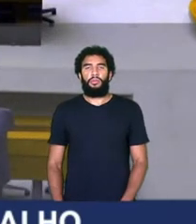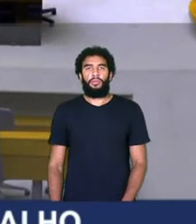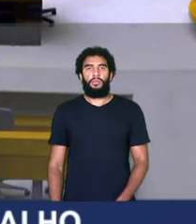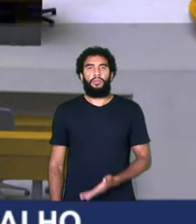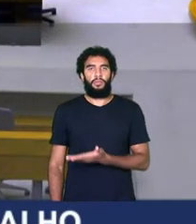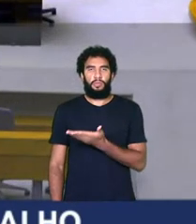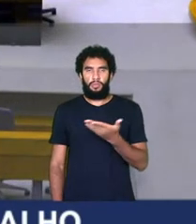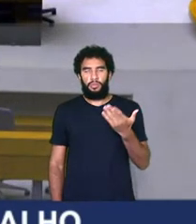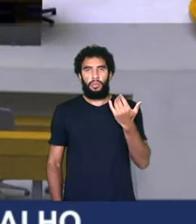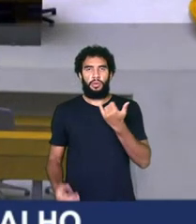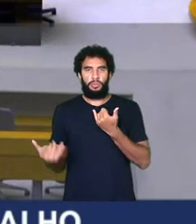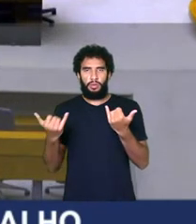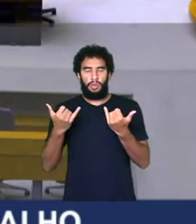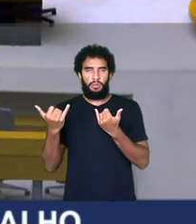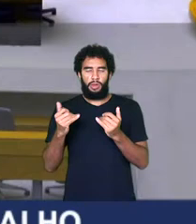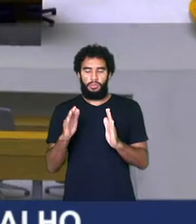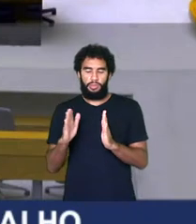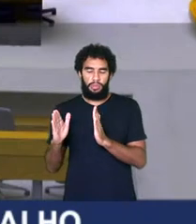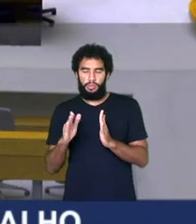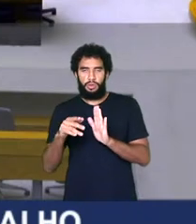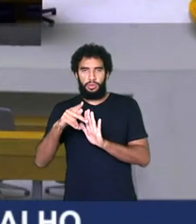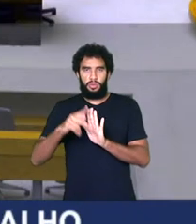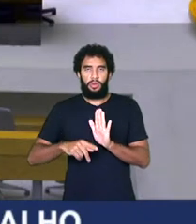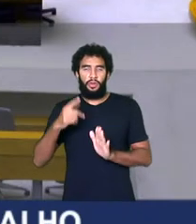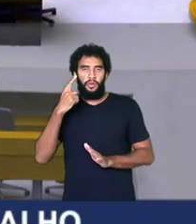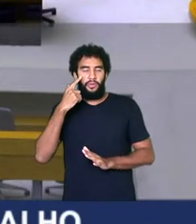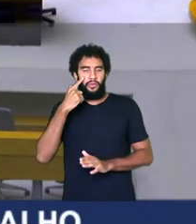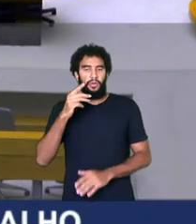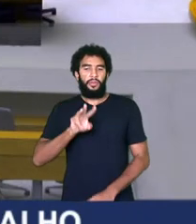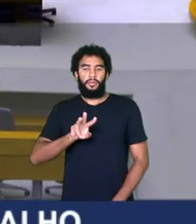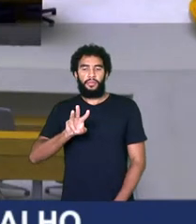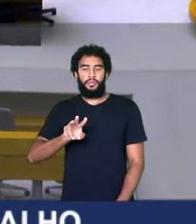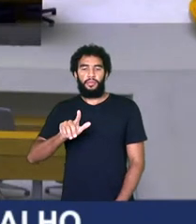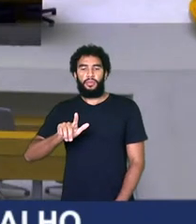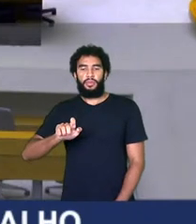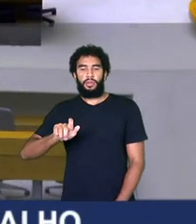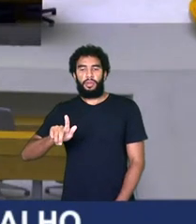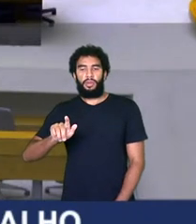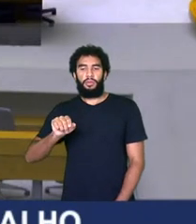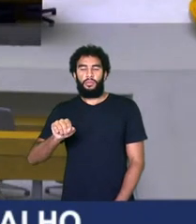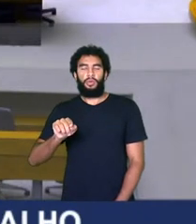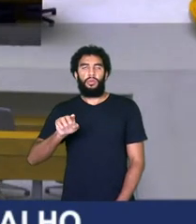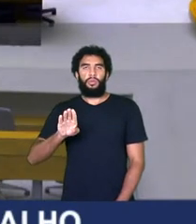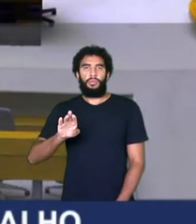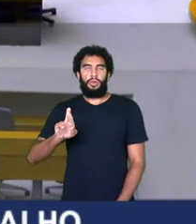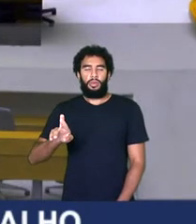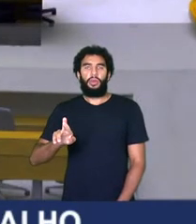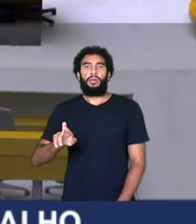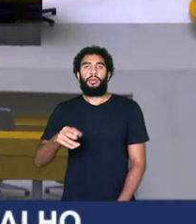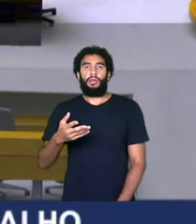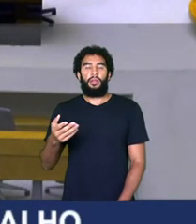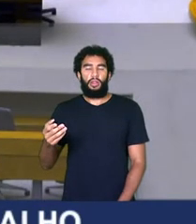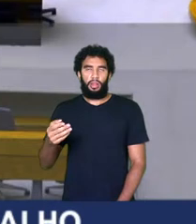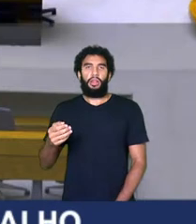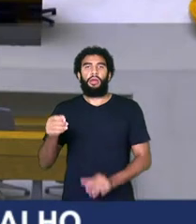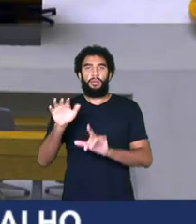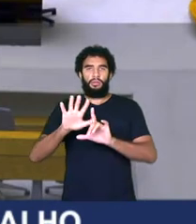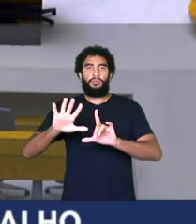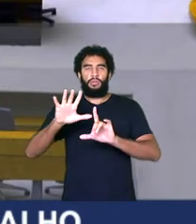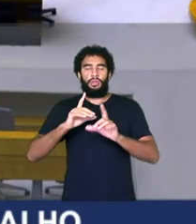OS DESTAQUES. VOCÊ QUER MAIS INFORMAÇÕES SOBRE A TRAMITAÇÃO DESSE PROJETO? ACESSE CÂMARA. LEG.BR. A PÁGINA DA CÂMARA TEM TODAS